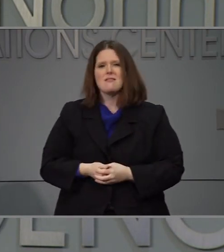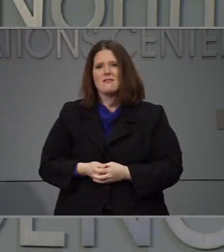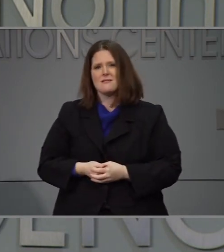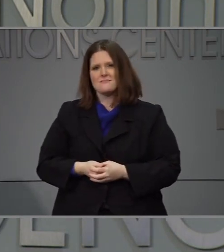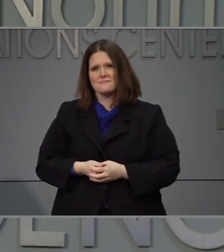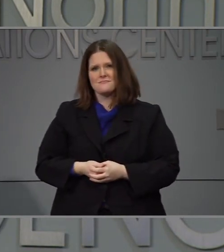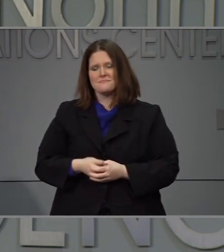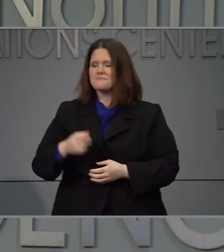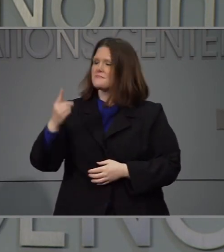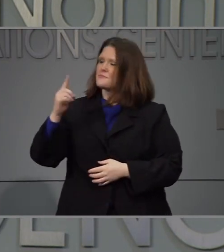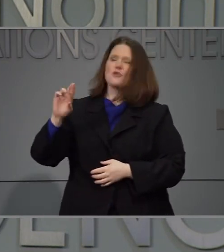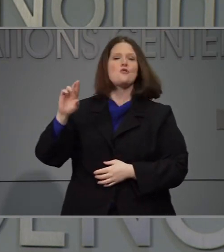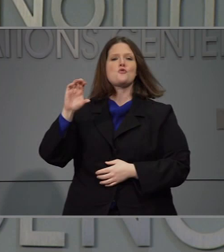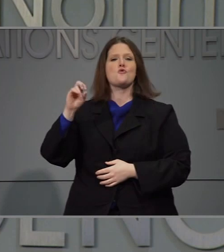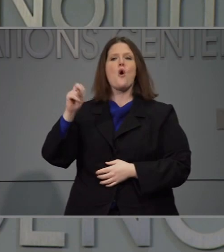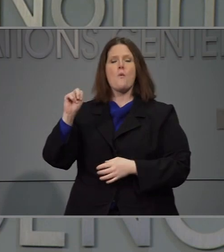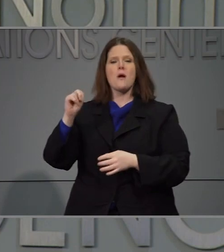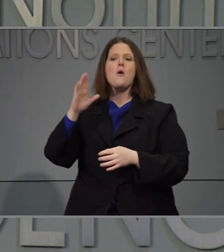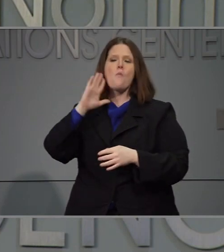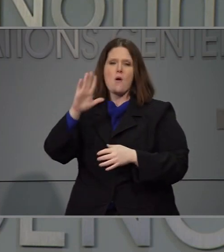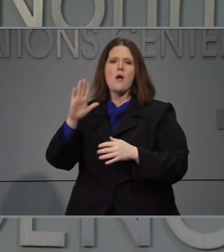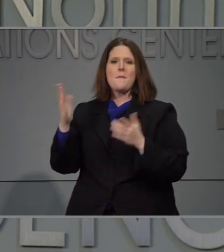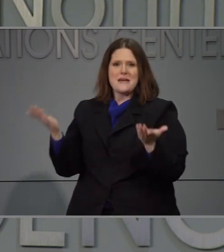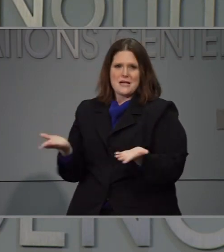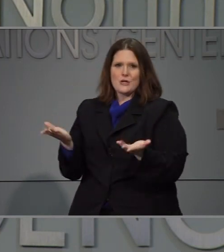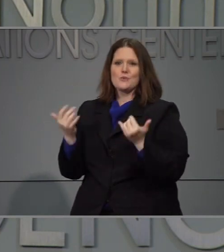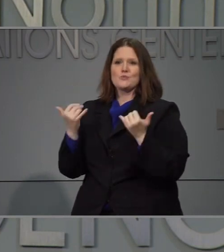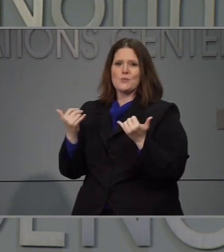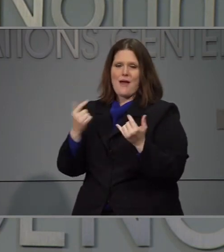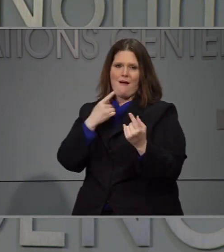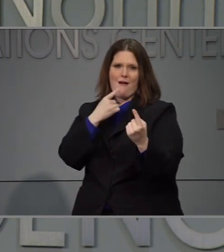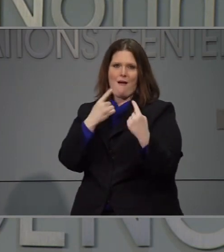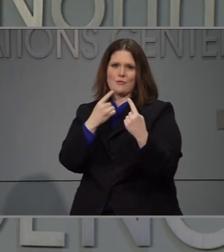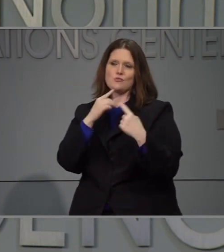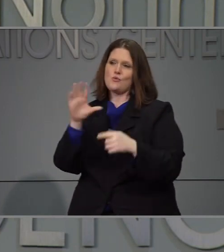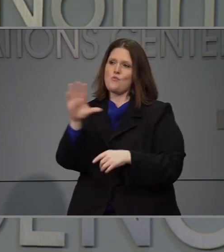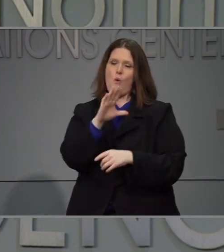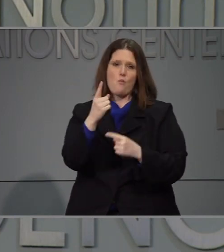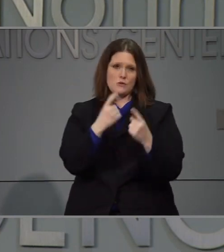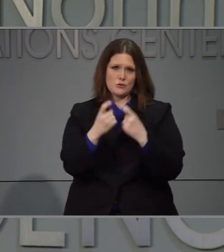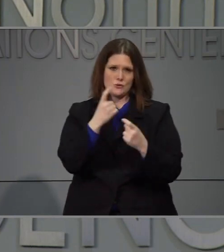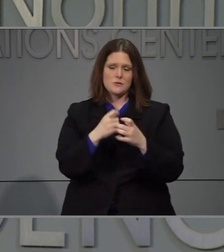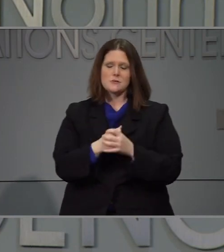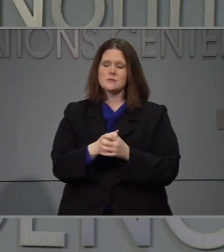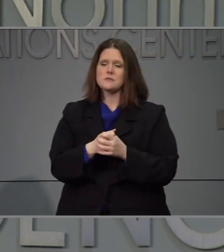porque si lo vamos a vencer. La doctora como en esta aquí conmigo, para contestar,